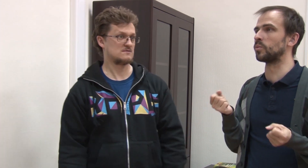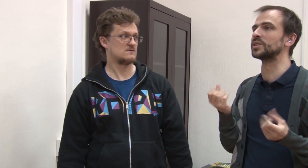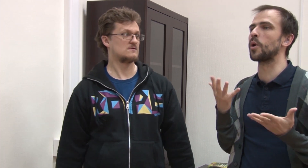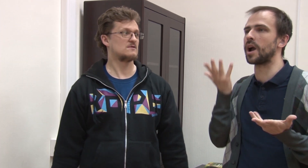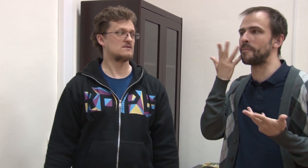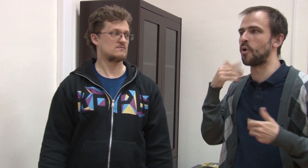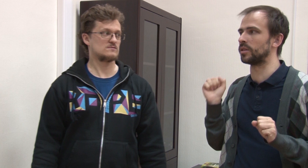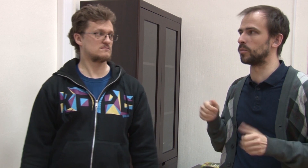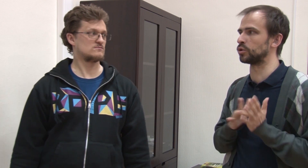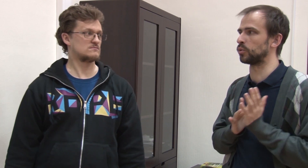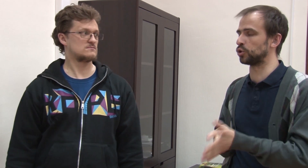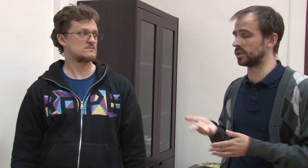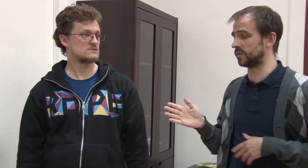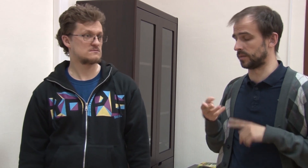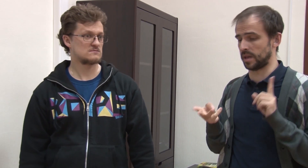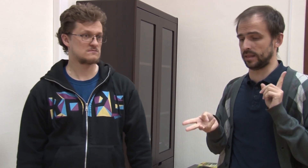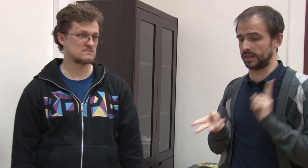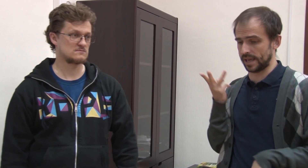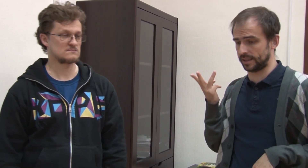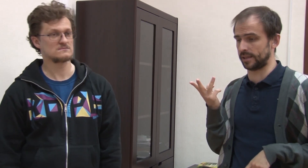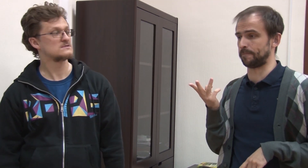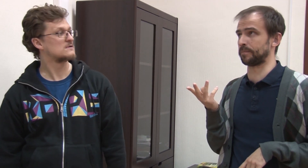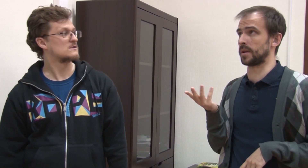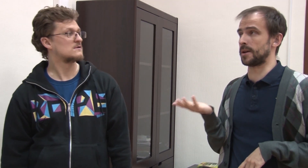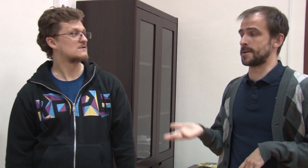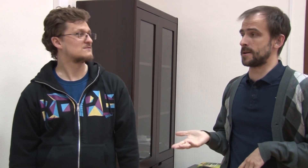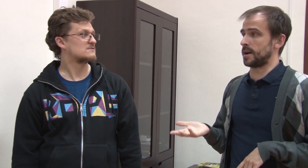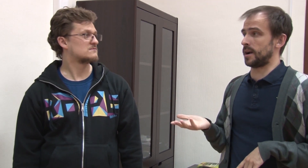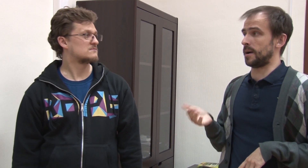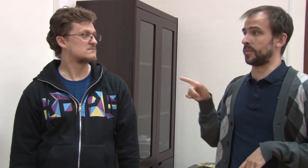Ну насколько комфортно можно путешествовать. Третье…